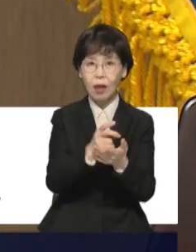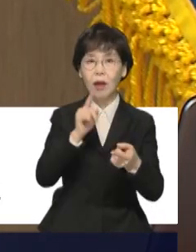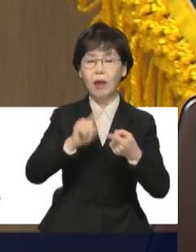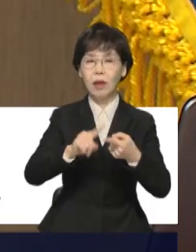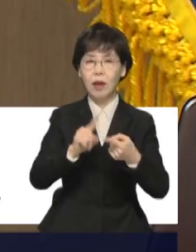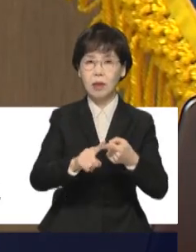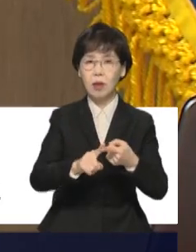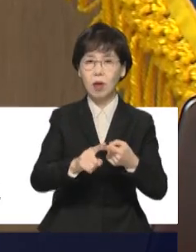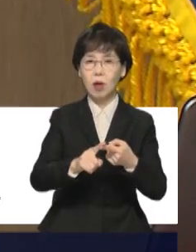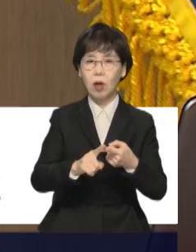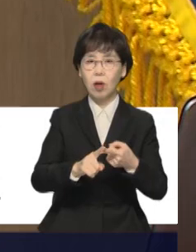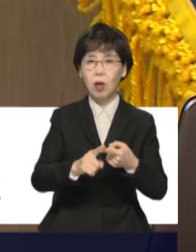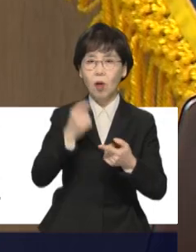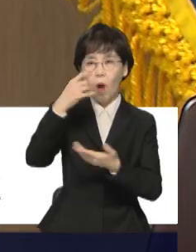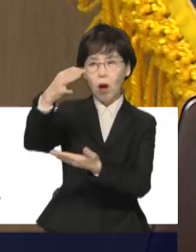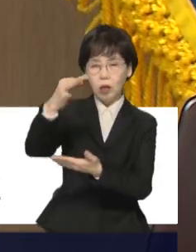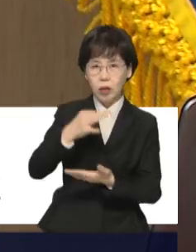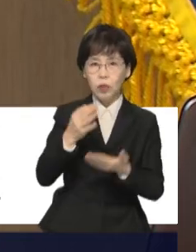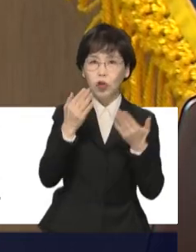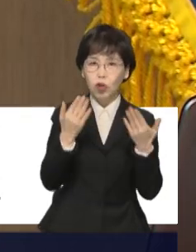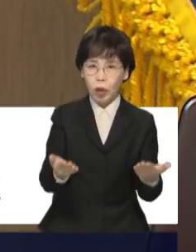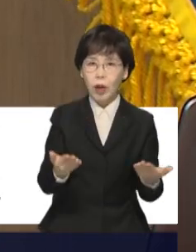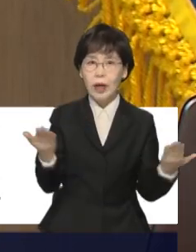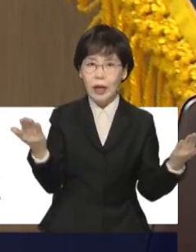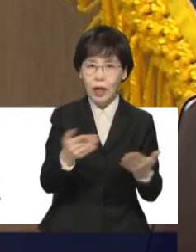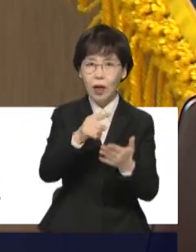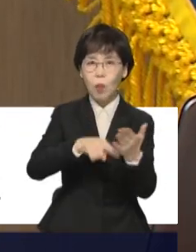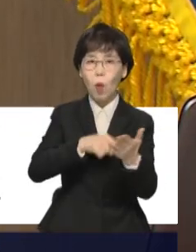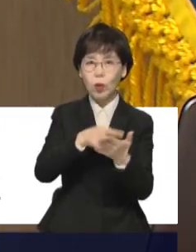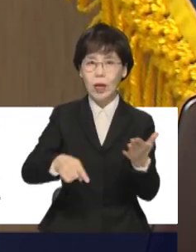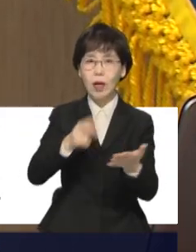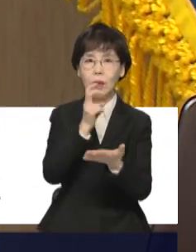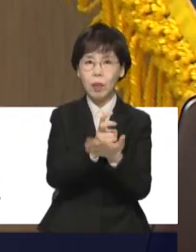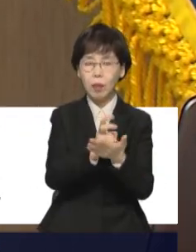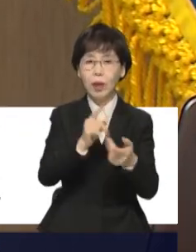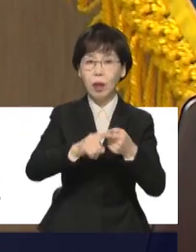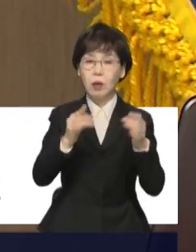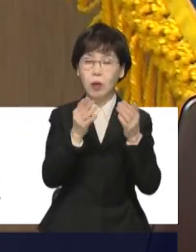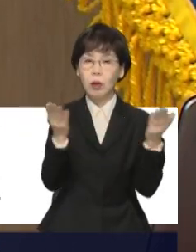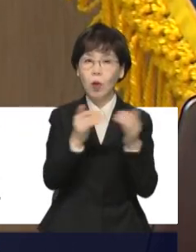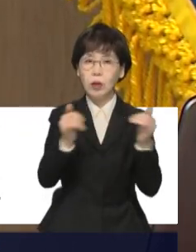임금, 휴가 등 근로 보상 체계에 대해